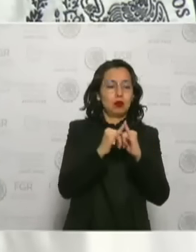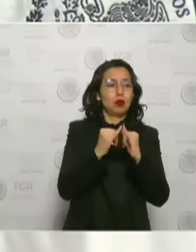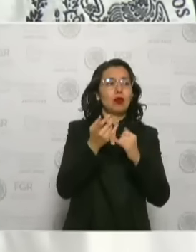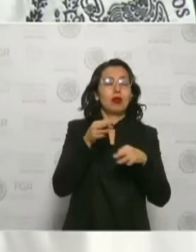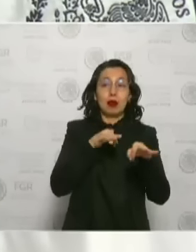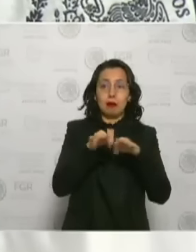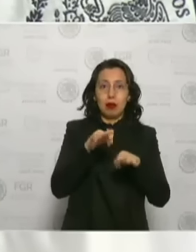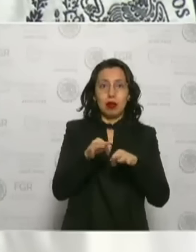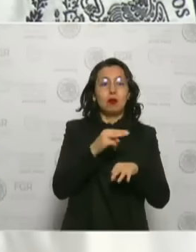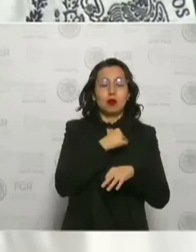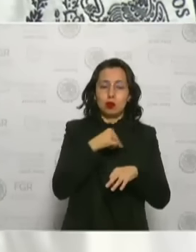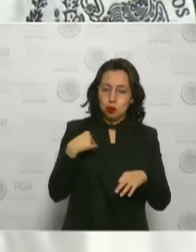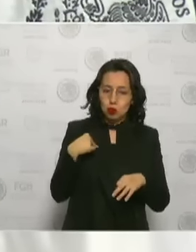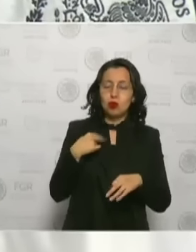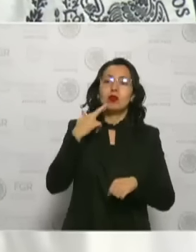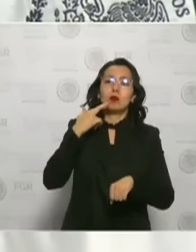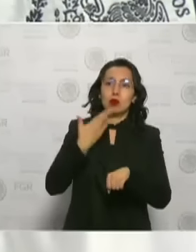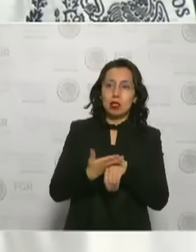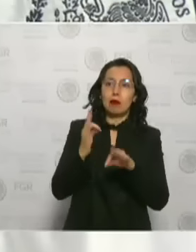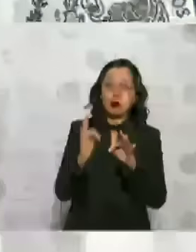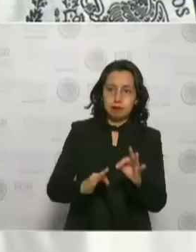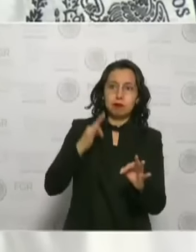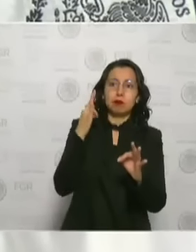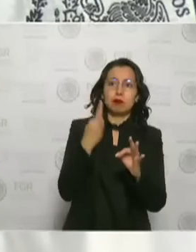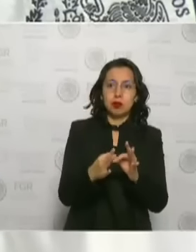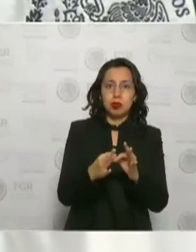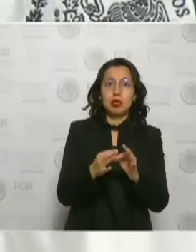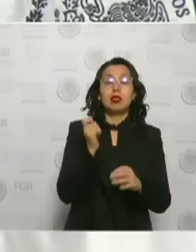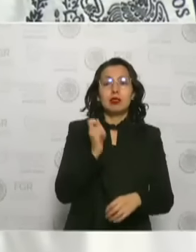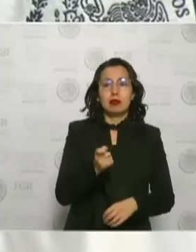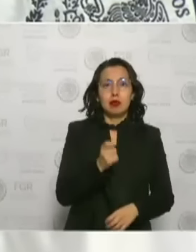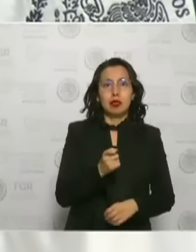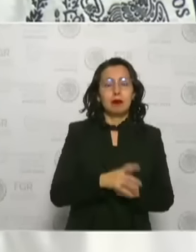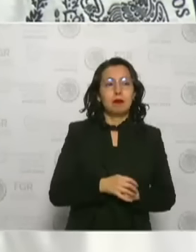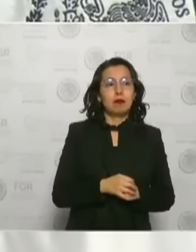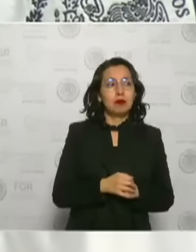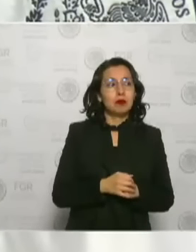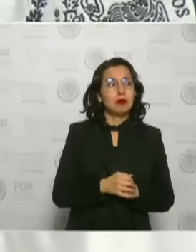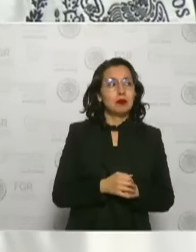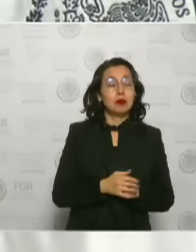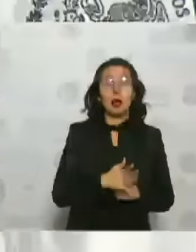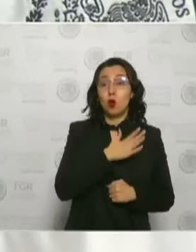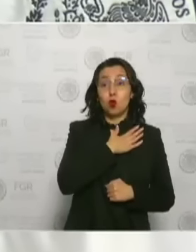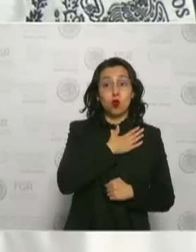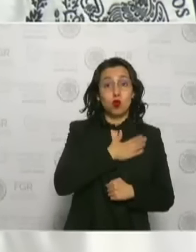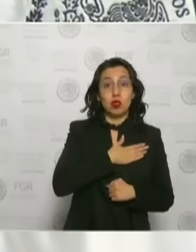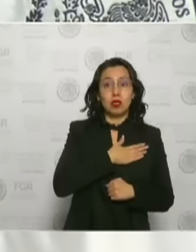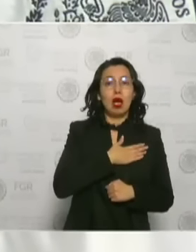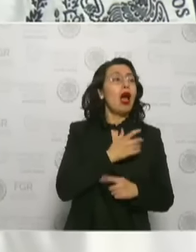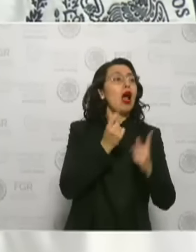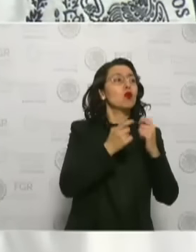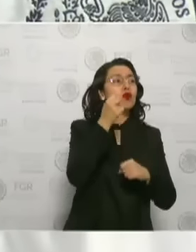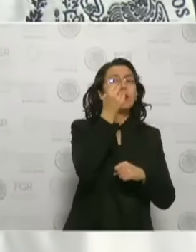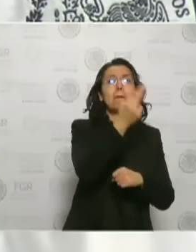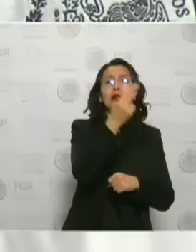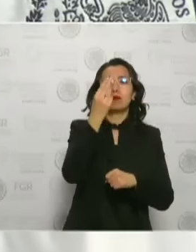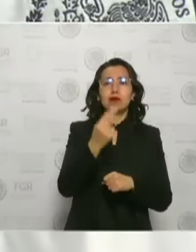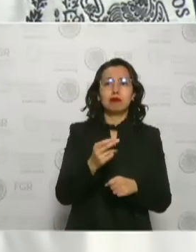somos sus garantes. Significa asumir que la justicia no es un privilegio, por el contrario,